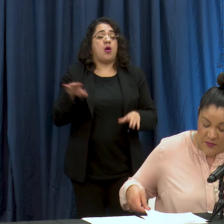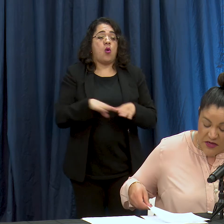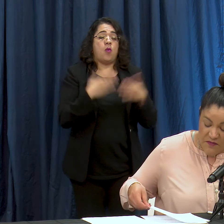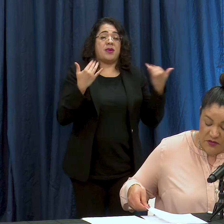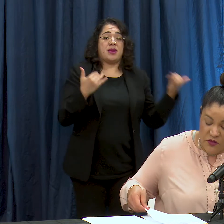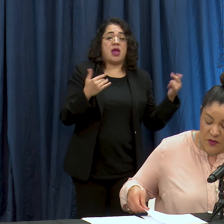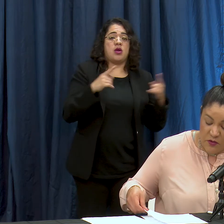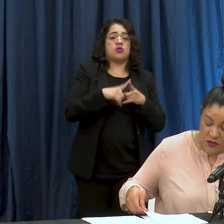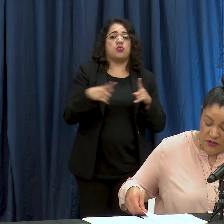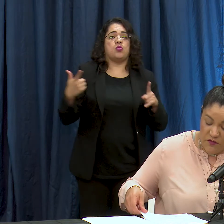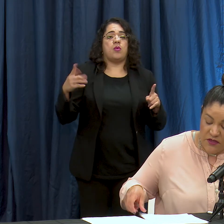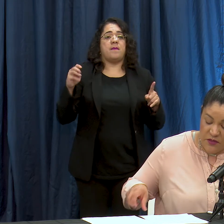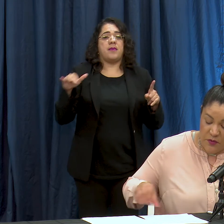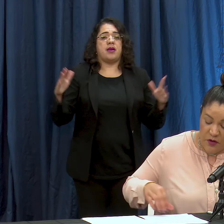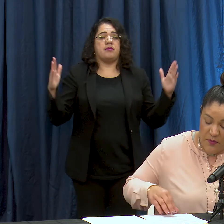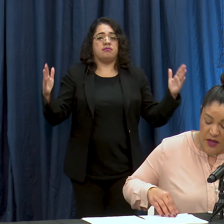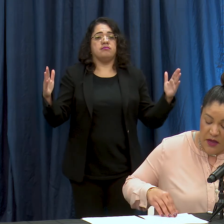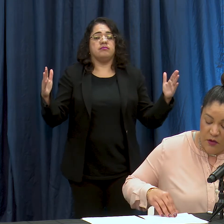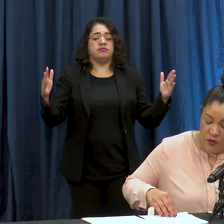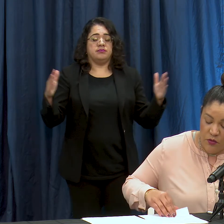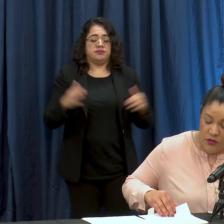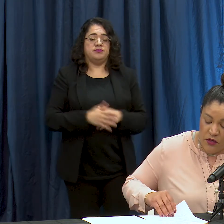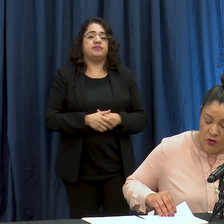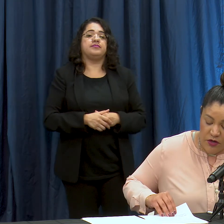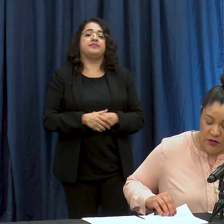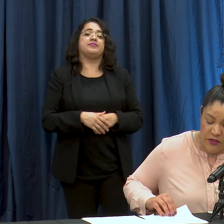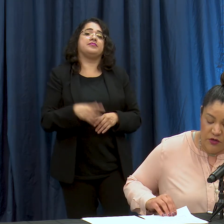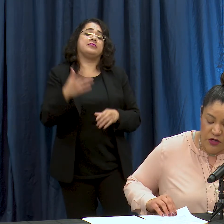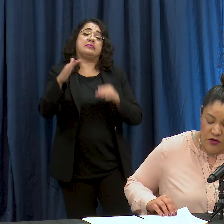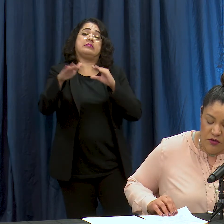tambien envious us preguntas sobre este programa una correo electrónico